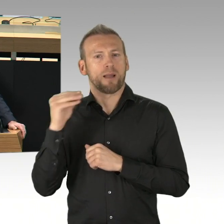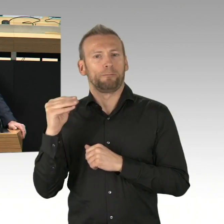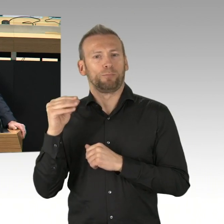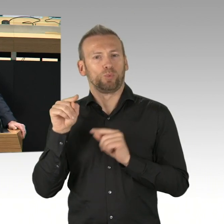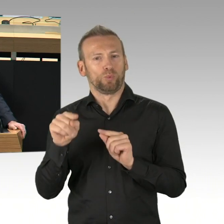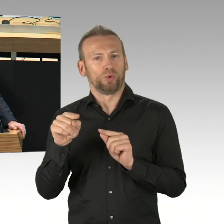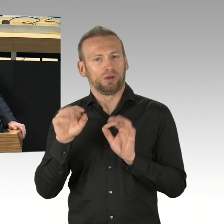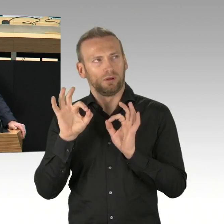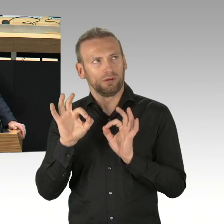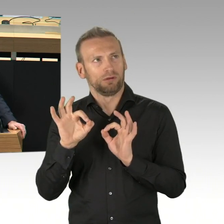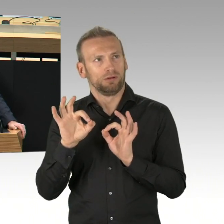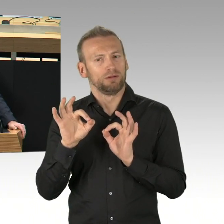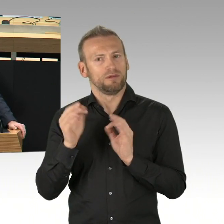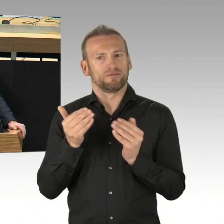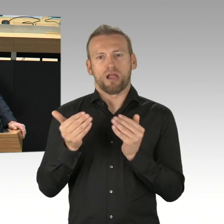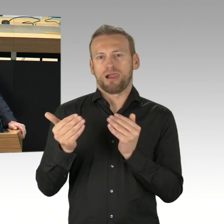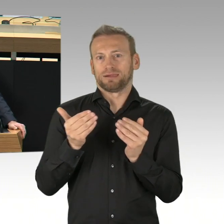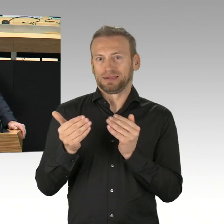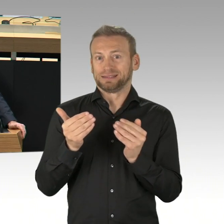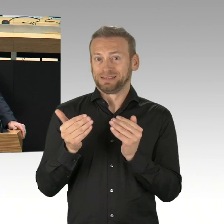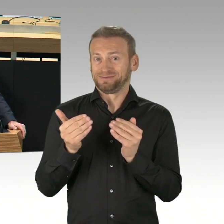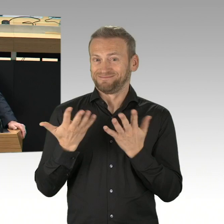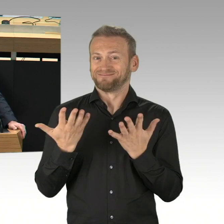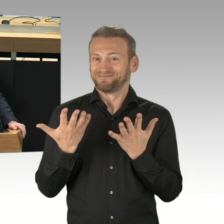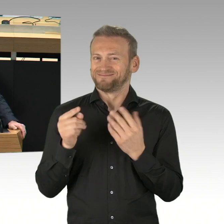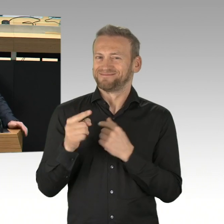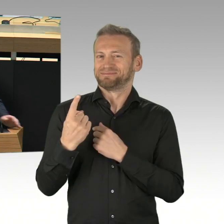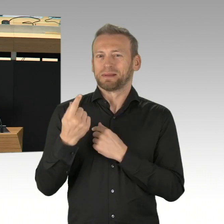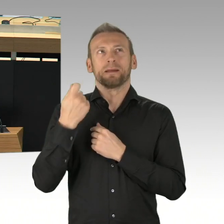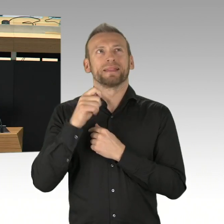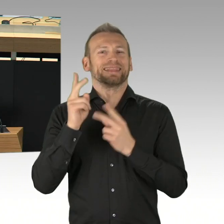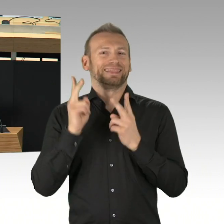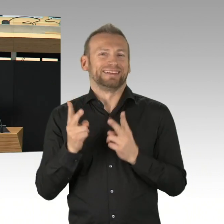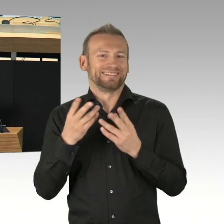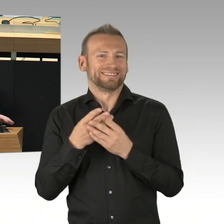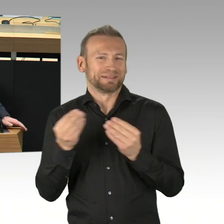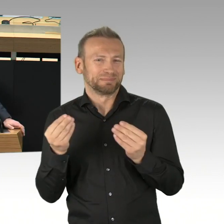ohne dirigistische Eingriffe in den Markt. Und vielleicht werden Sie es dort ja erkennen, meine Damen und Herren.